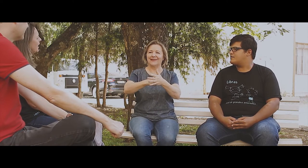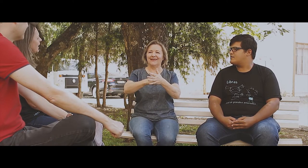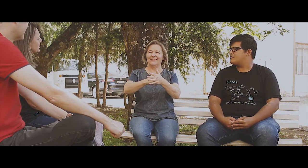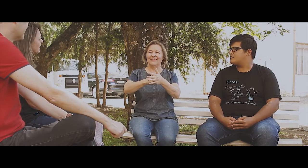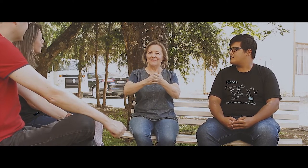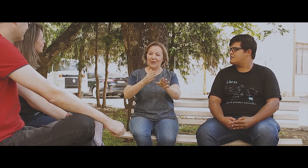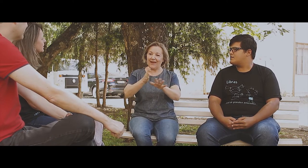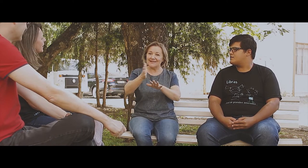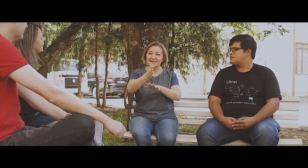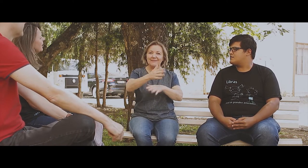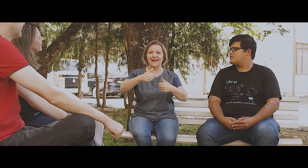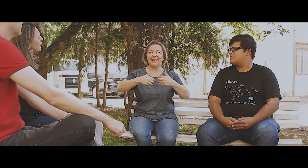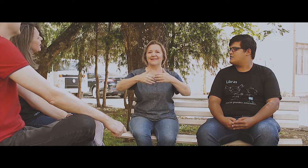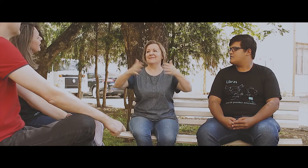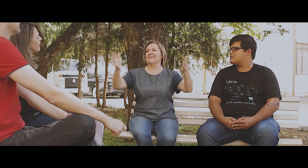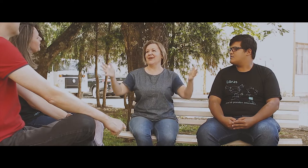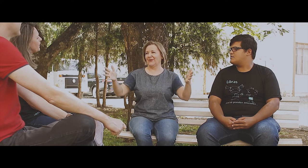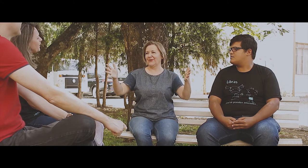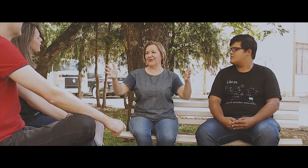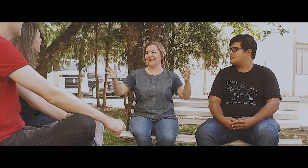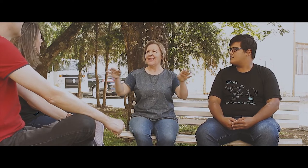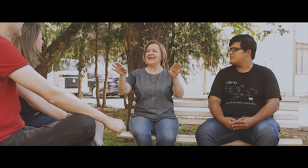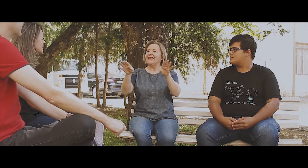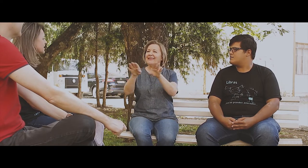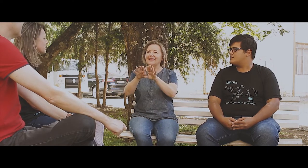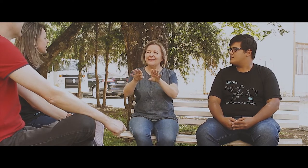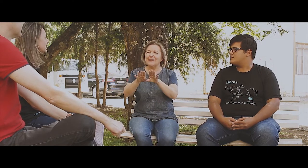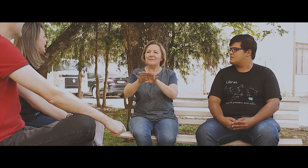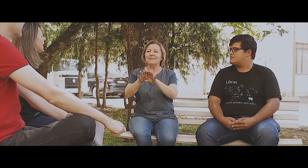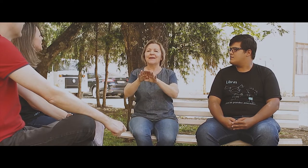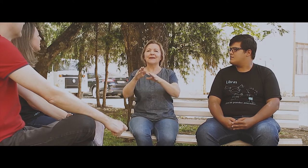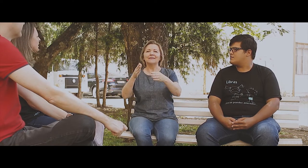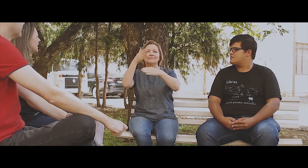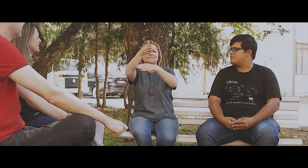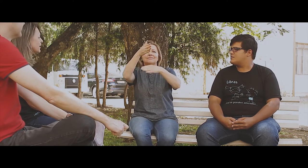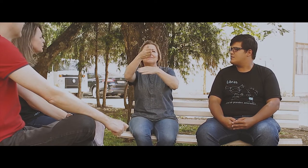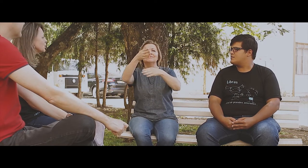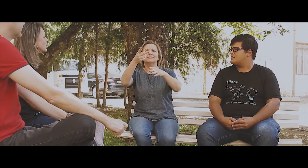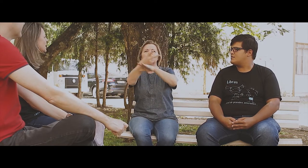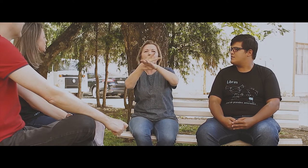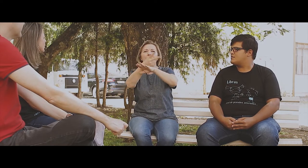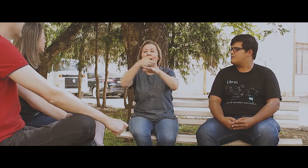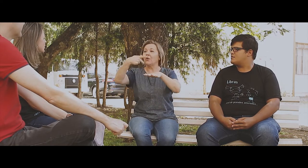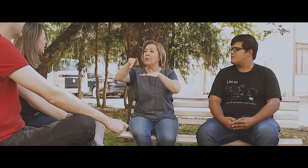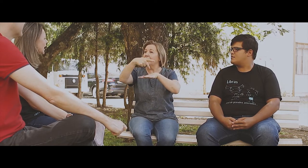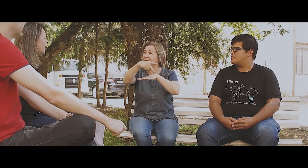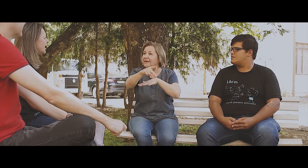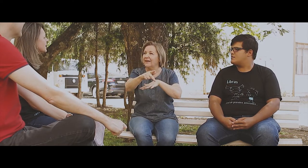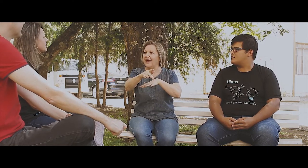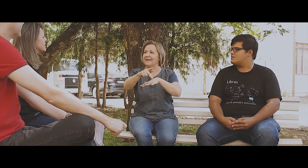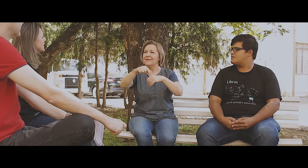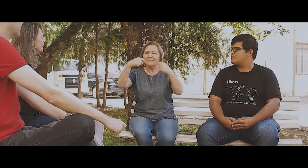Essa luta é para mais acessibilidade, para mais abertura em todos os locais, né?